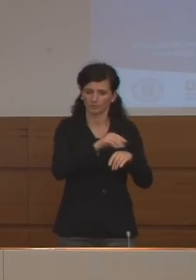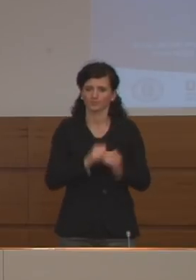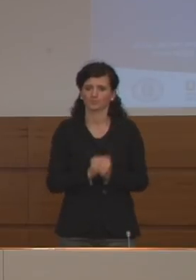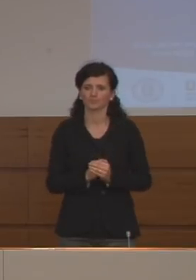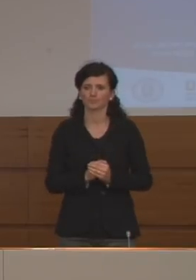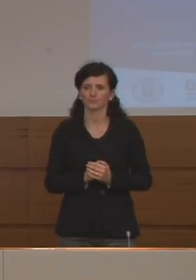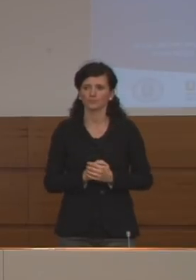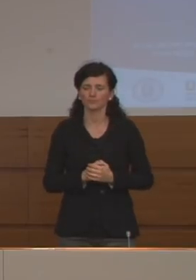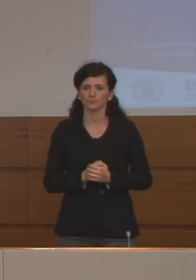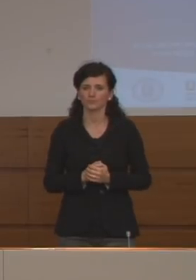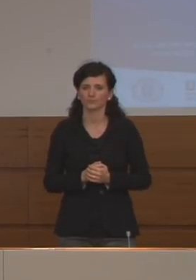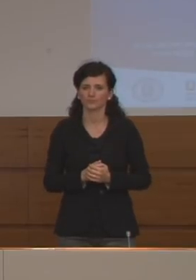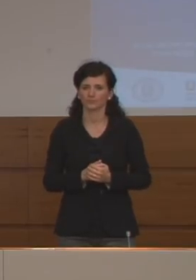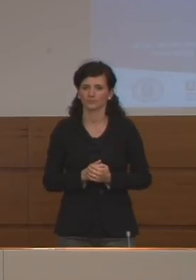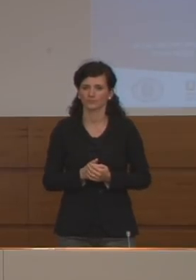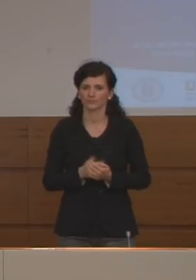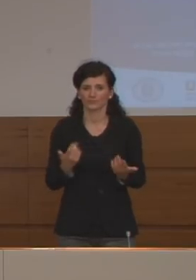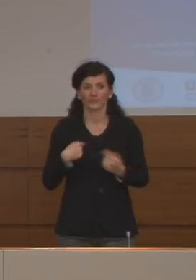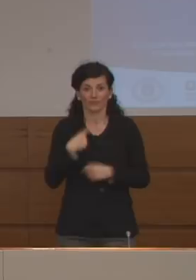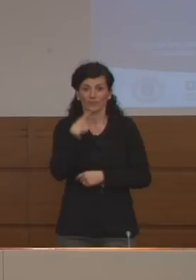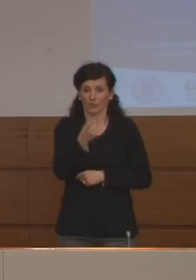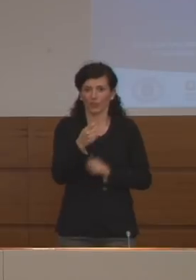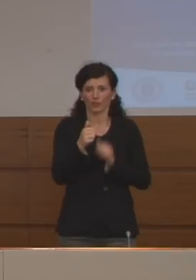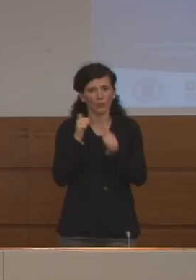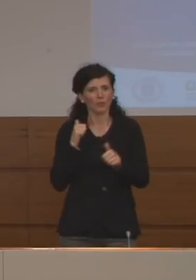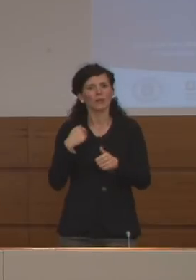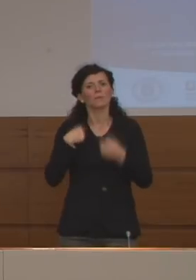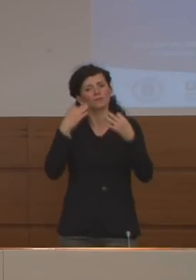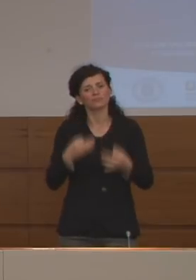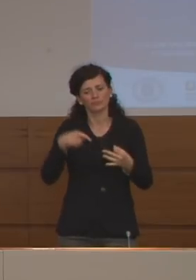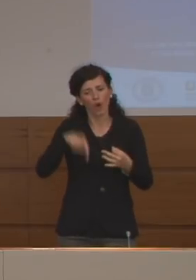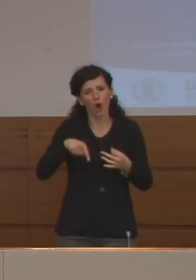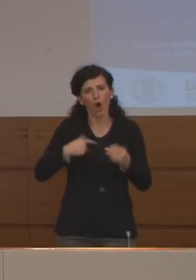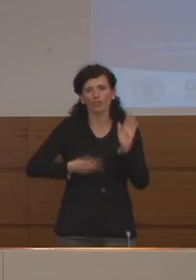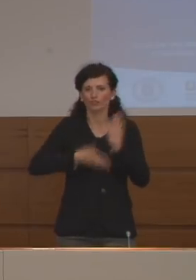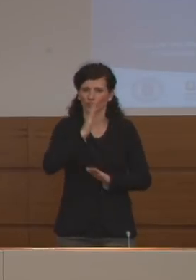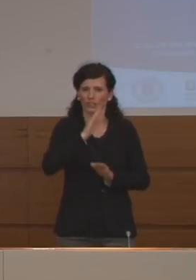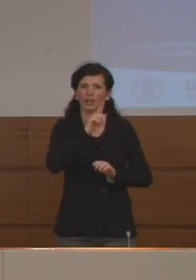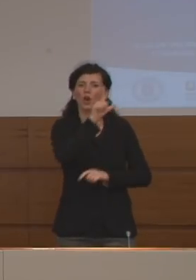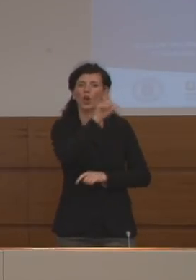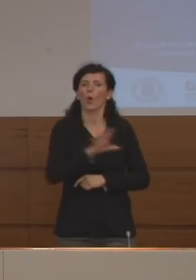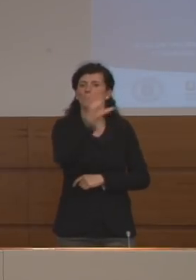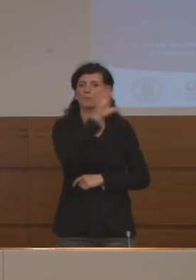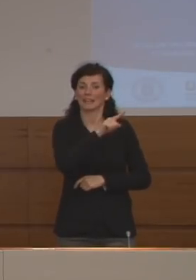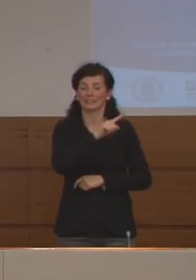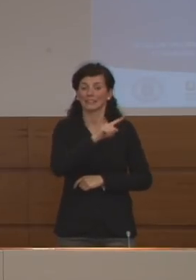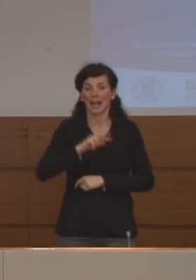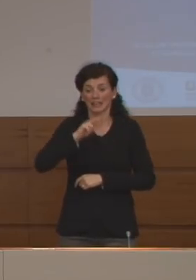vi dicevo che oggi siamo stati in Lombardia. E' partito il terzo contingente della